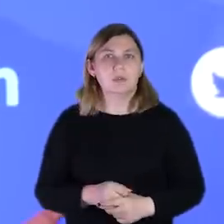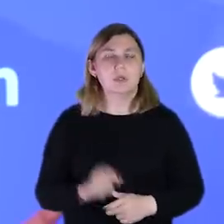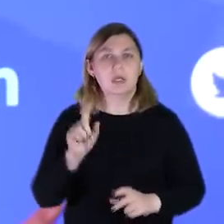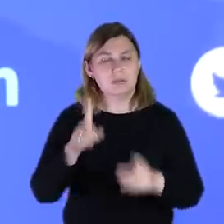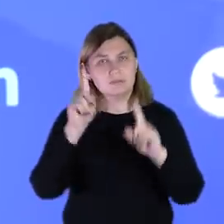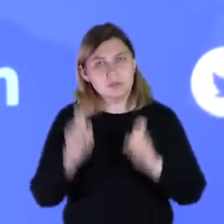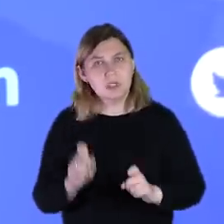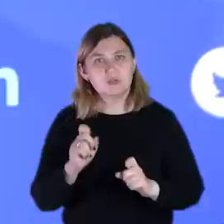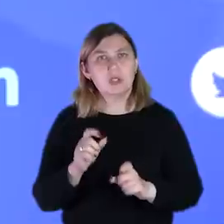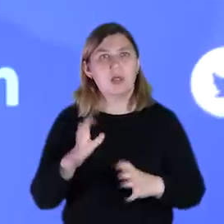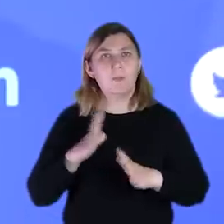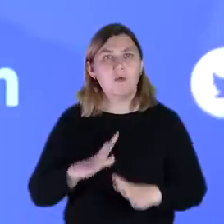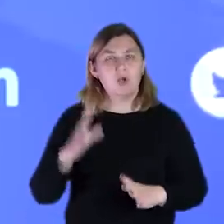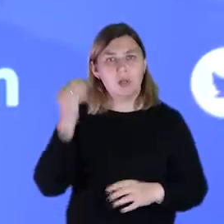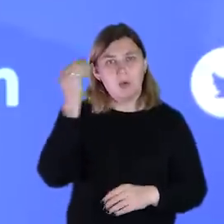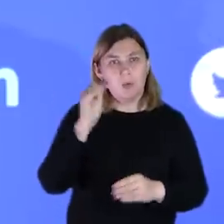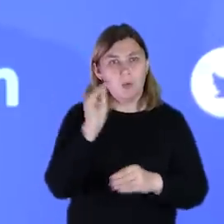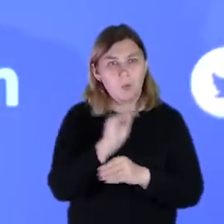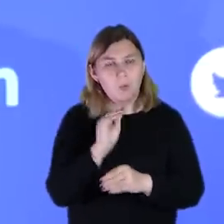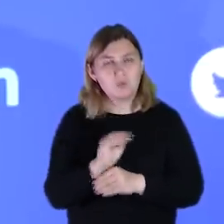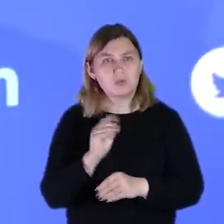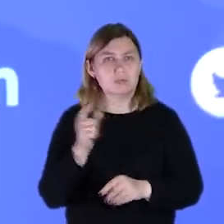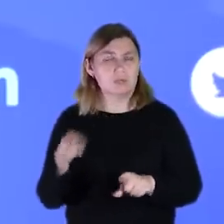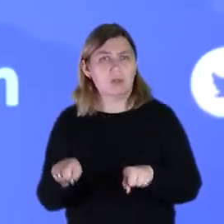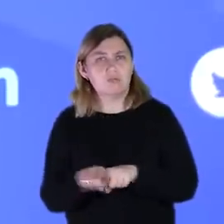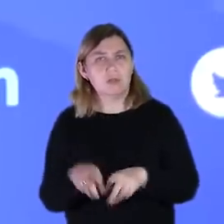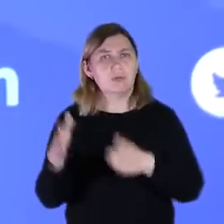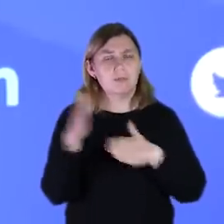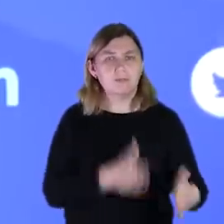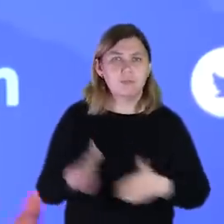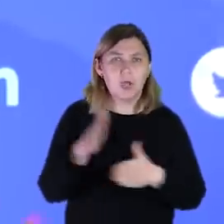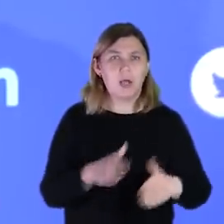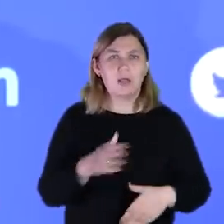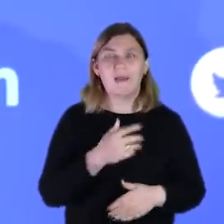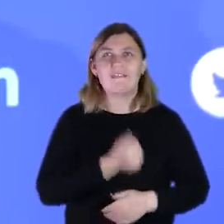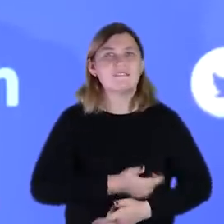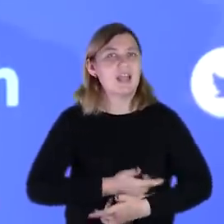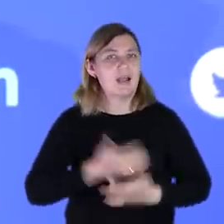zaczęto powoli się uczyć przeciwnika: że trzeba się przygotować na pełną gamę działań z